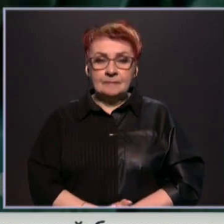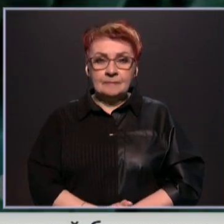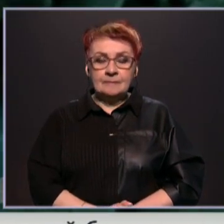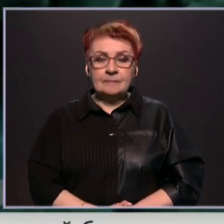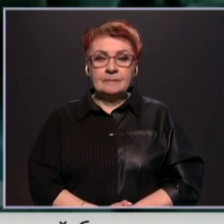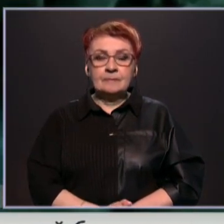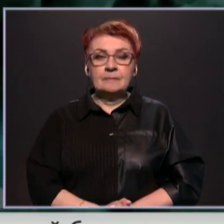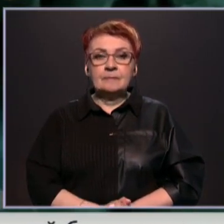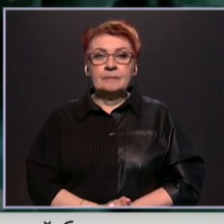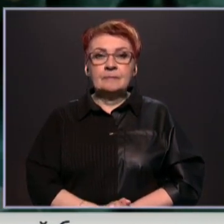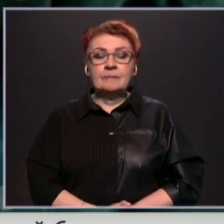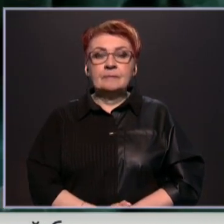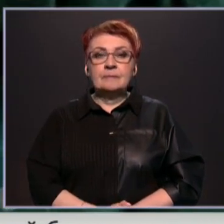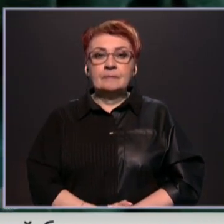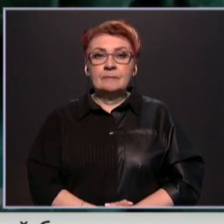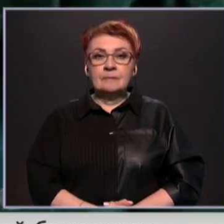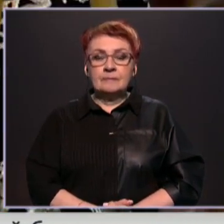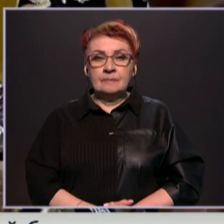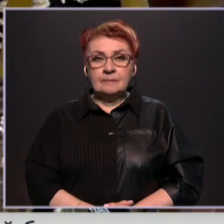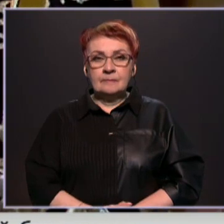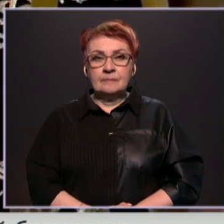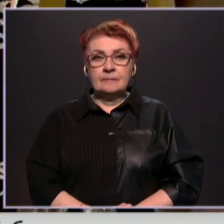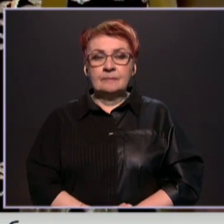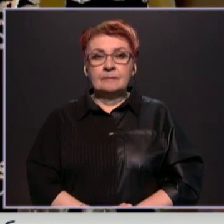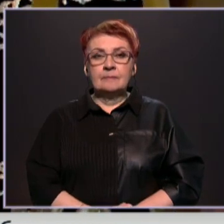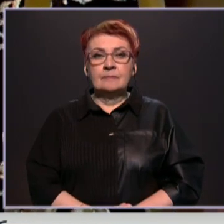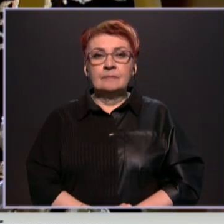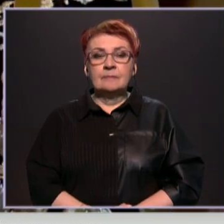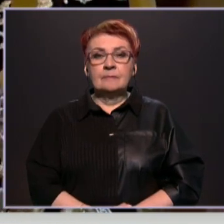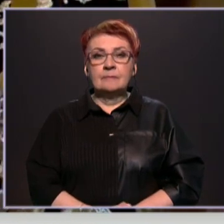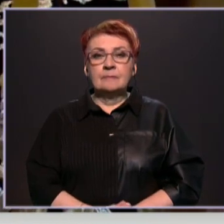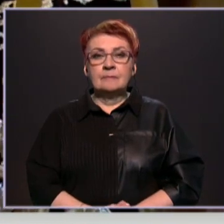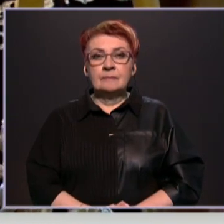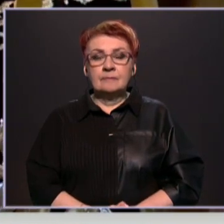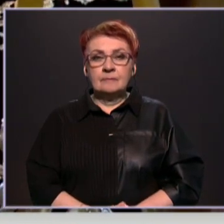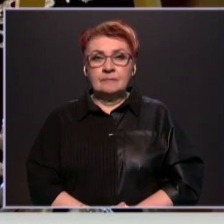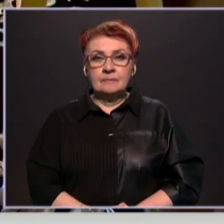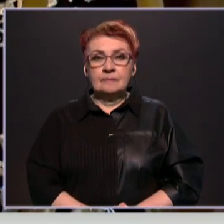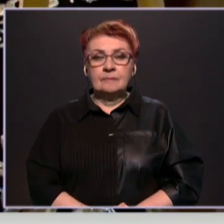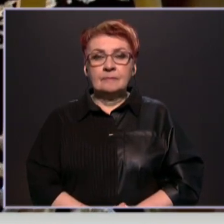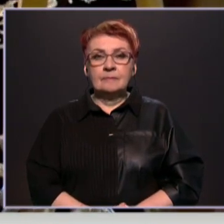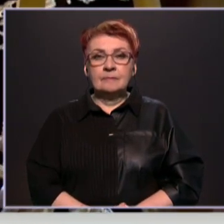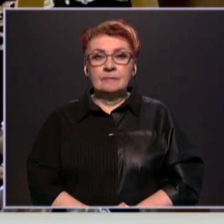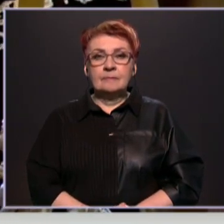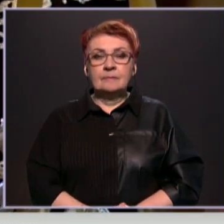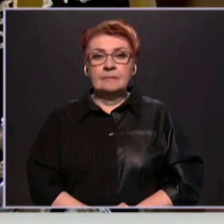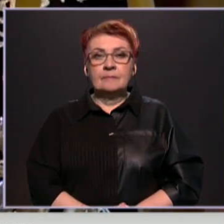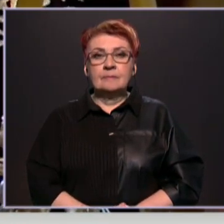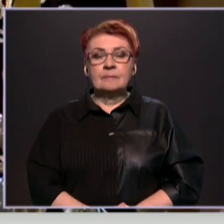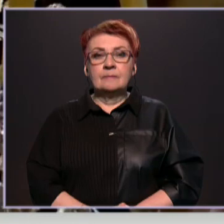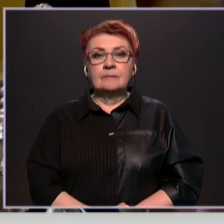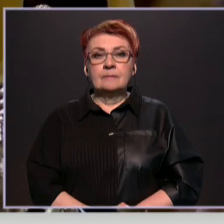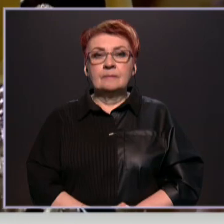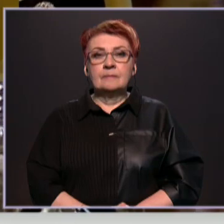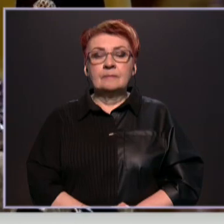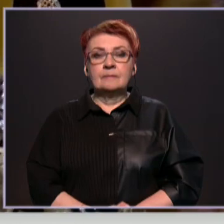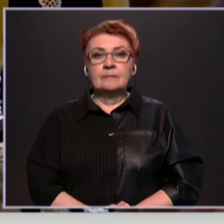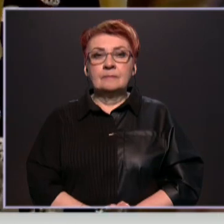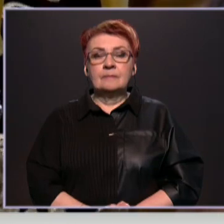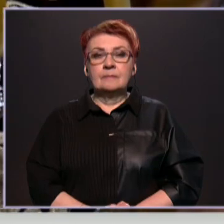меня яко жирех иудеем я кожа можас иду вы не можете прийти и вам глаголины заповедь новую